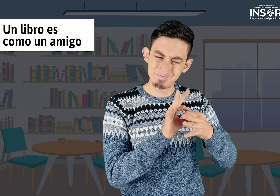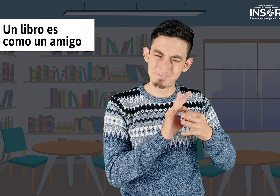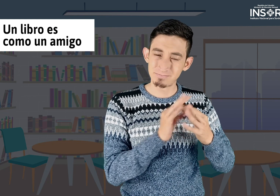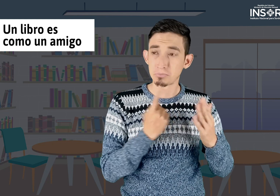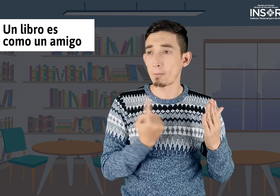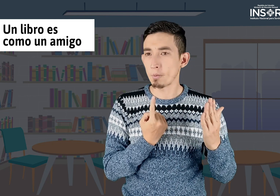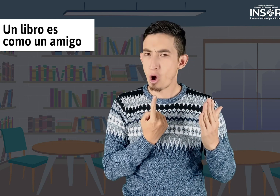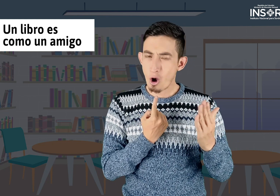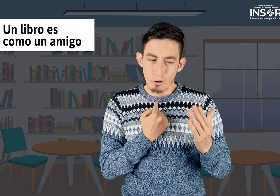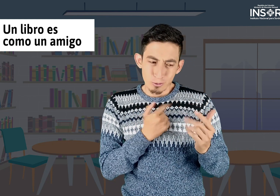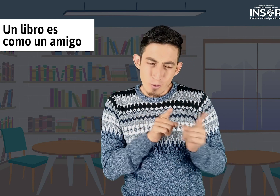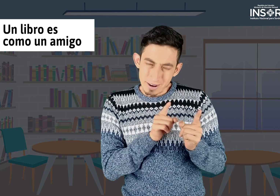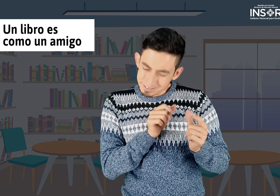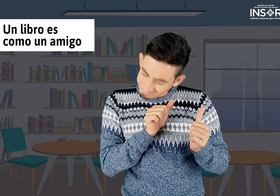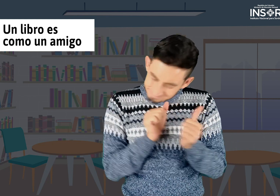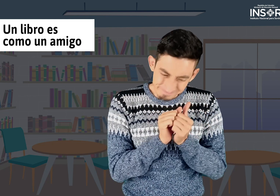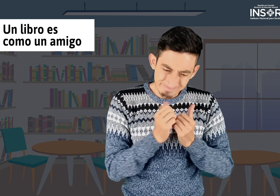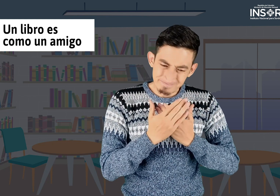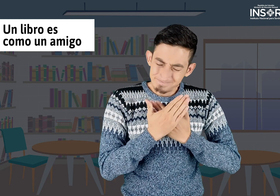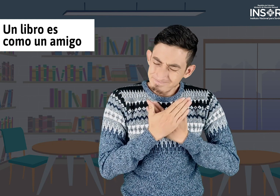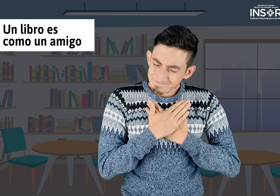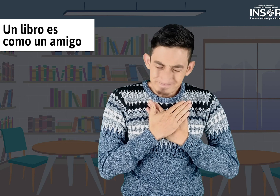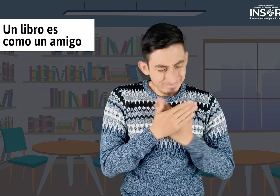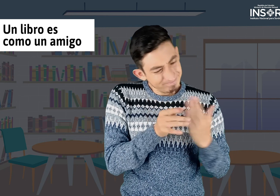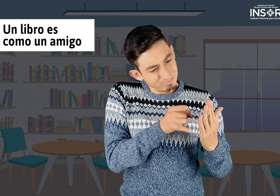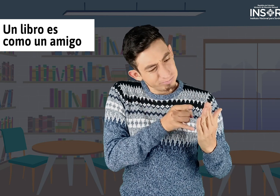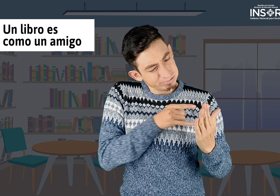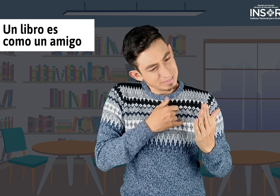y una buena compañía para no sentirnos solos.